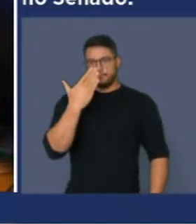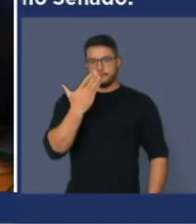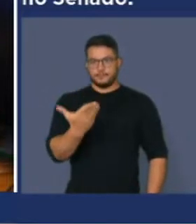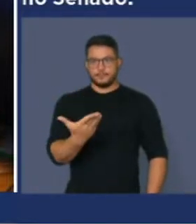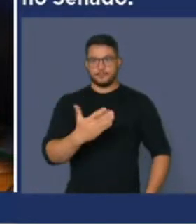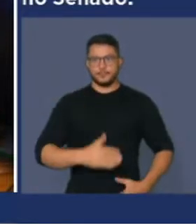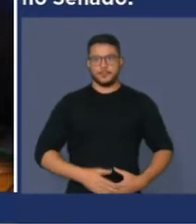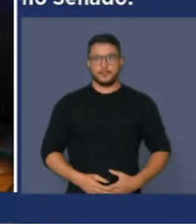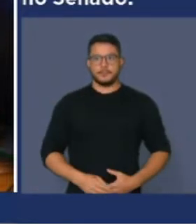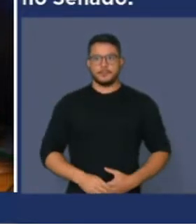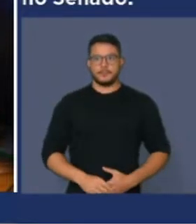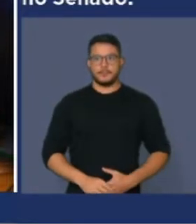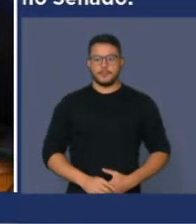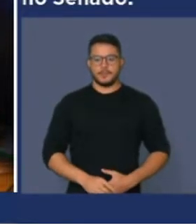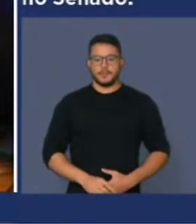OBRIGADO, PRESIDENTE. -- [DEPUTADO]: